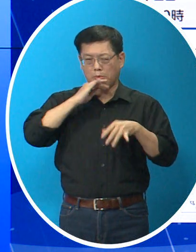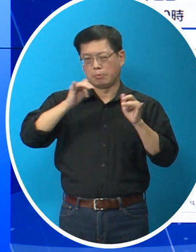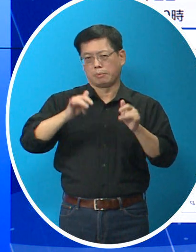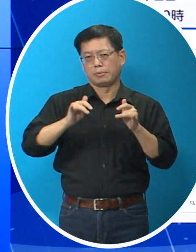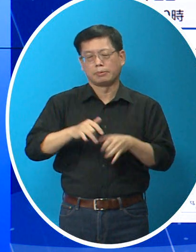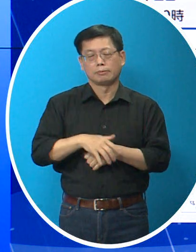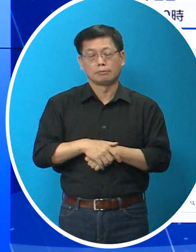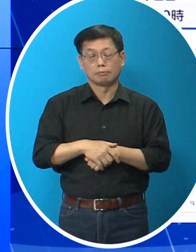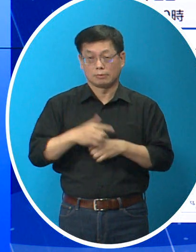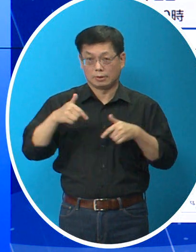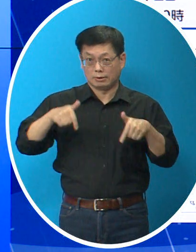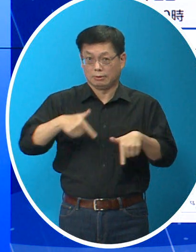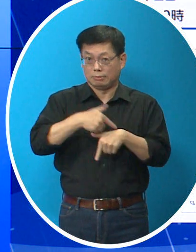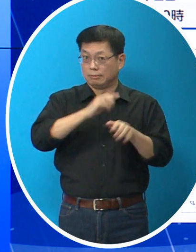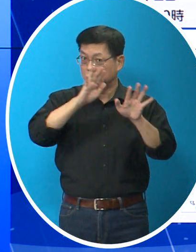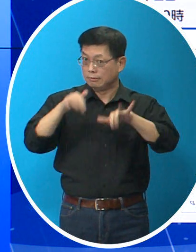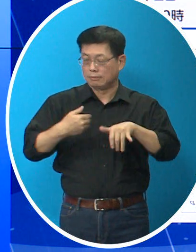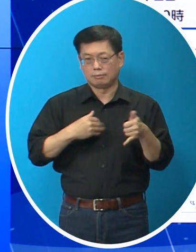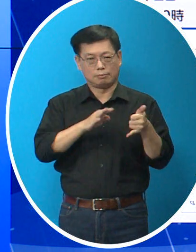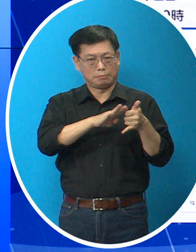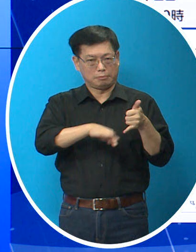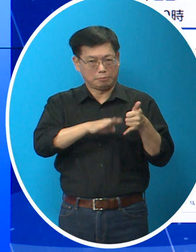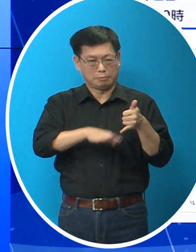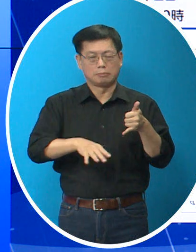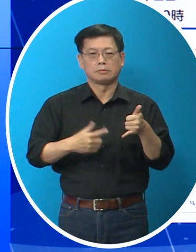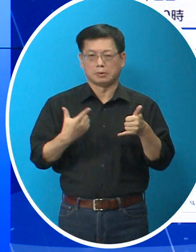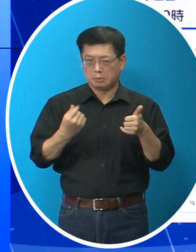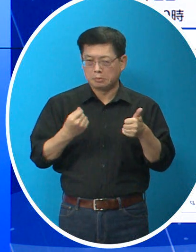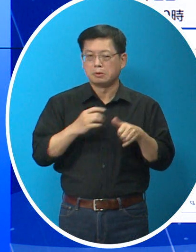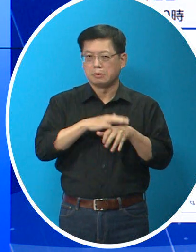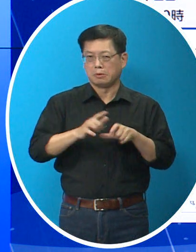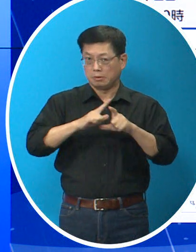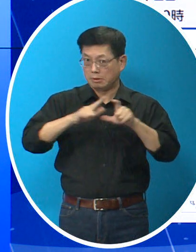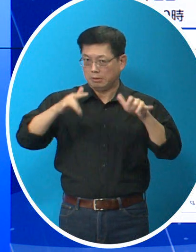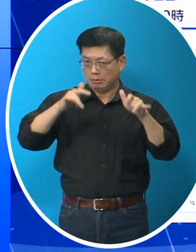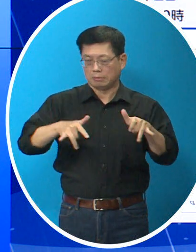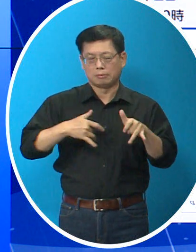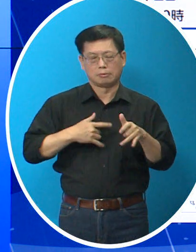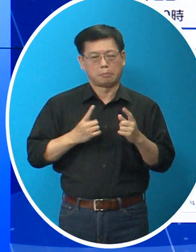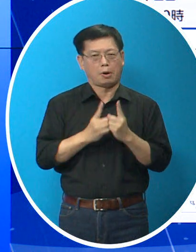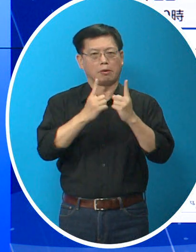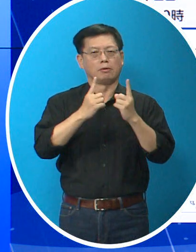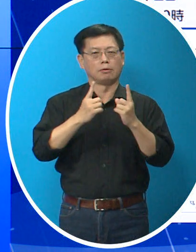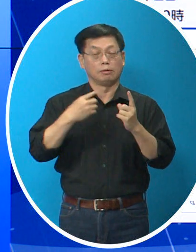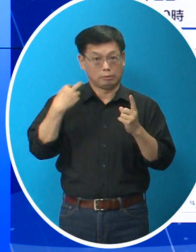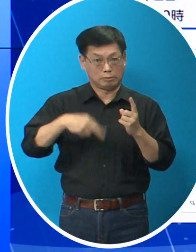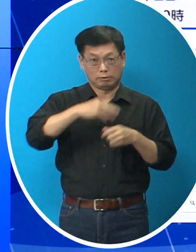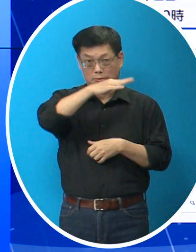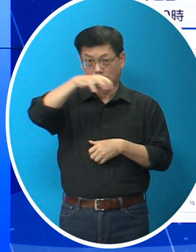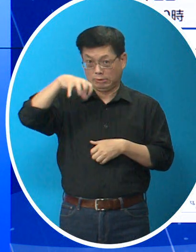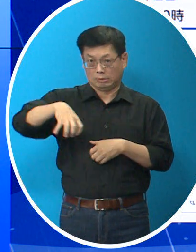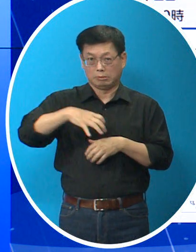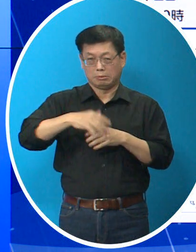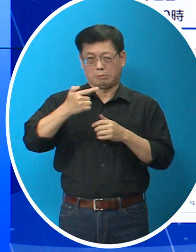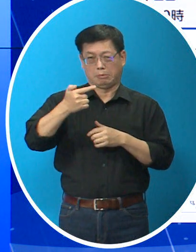西南風帶來對南部地區 可能都還是有一些局部大雨會發生的機會 山區甚至有局部大雨或豪雨發生的情形